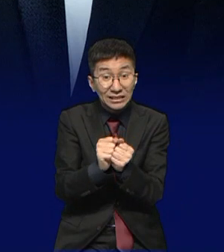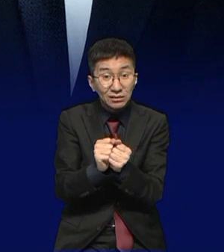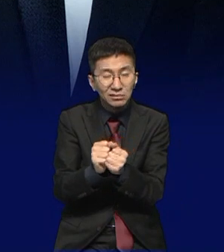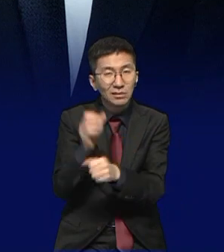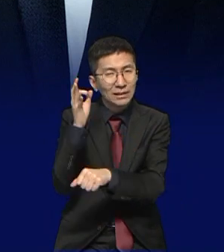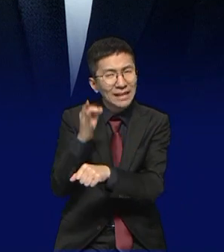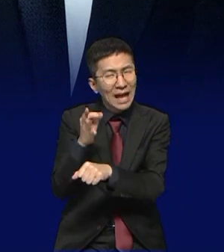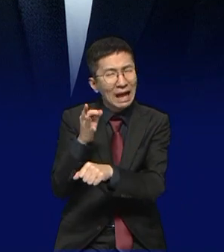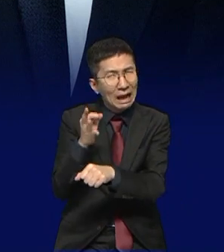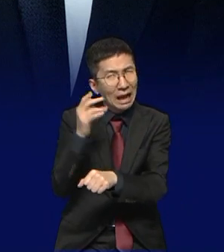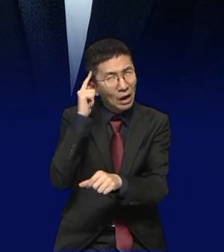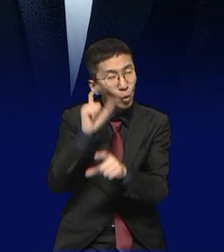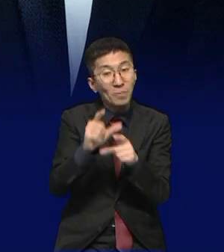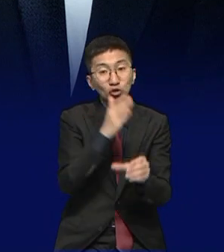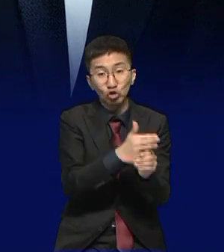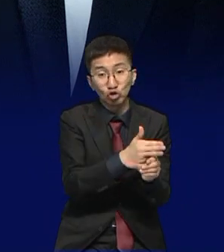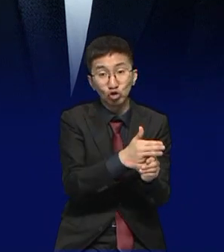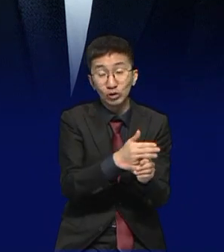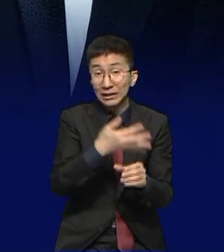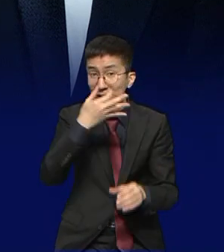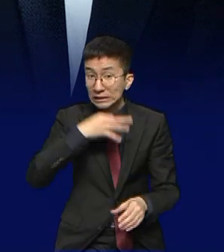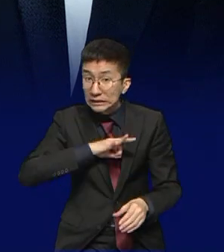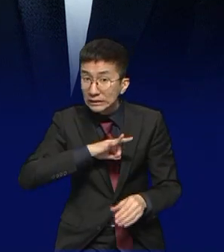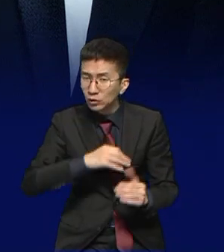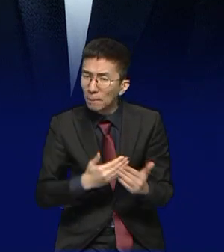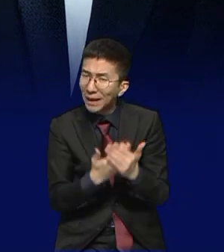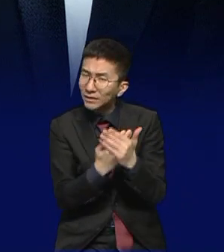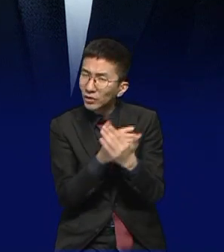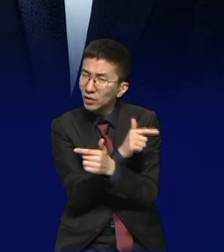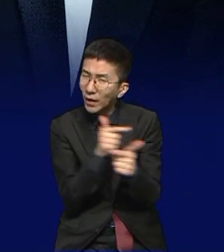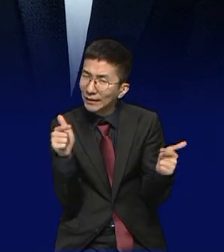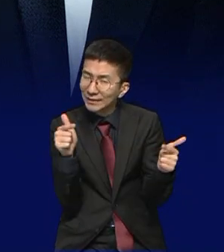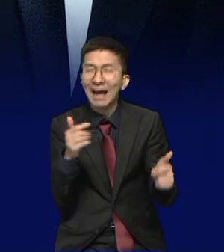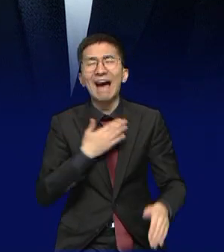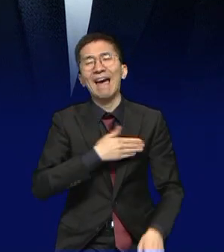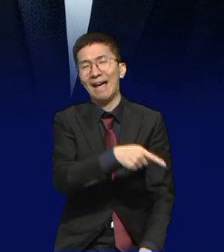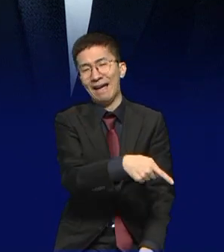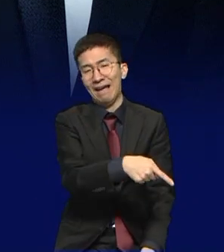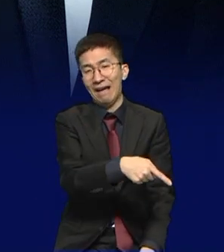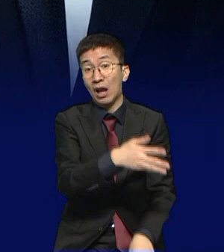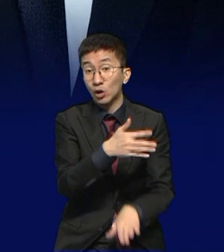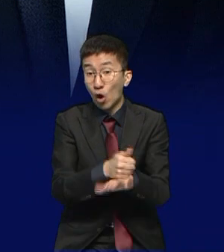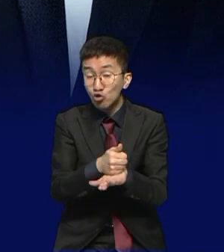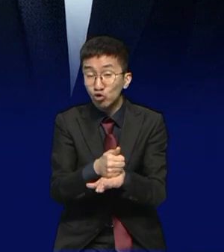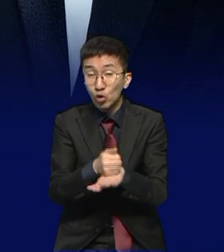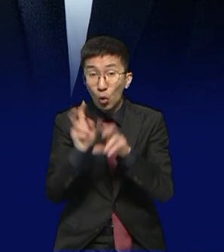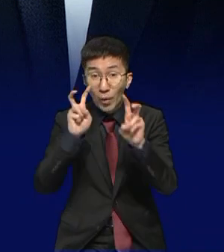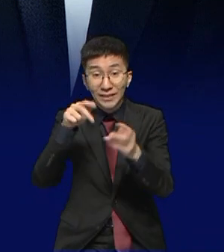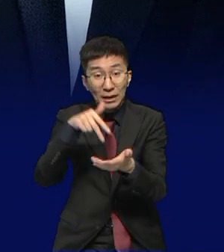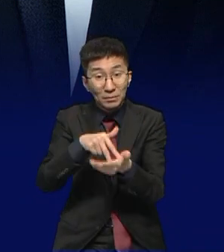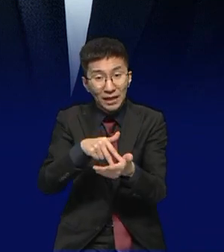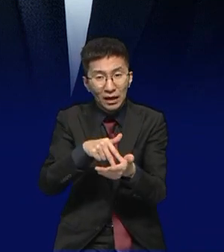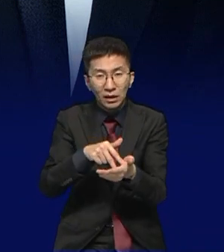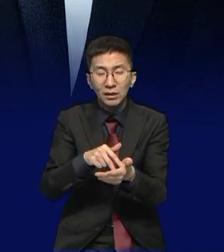인수를 검토하고 있었고 배당 수익과 성장을 기대하고 있었다는 점에서 회사가 최 회장에게 사업 기회를 넘겼다고 판단했습니다.